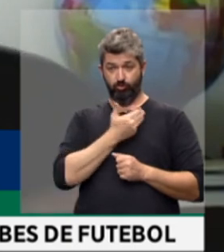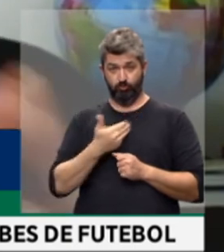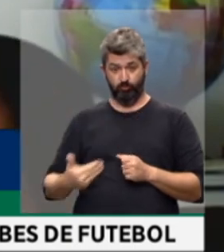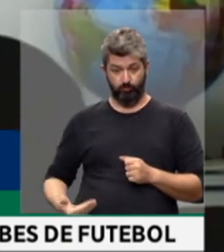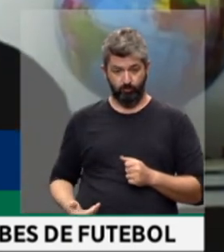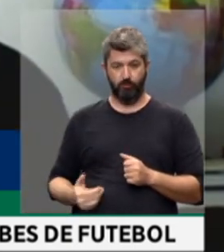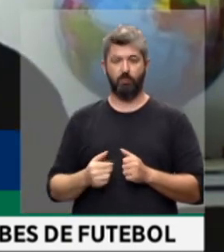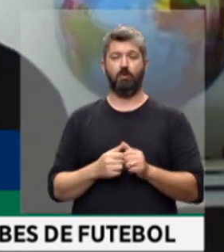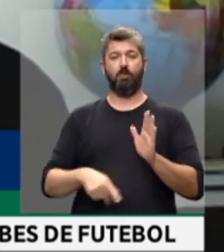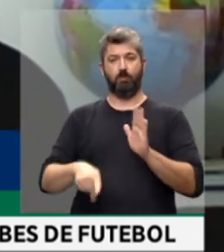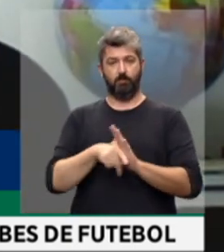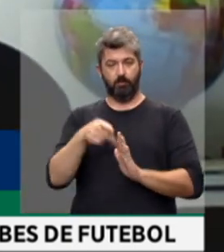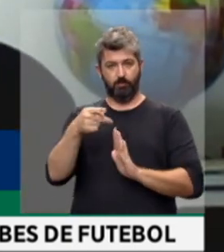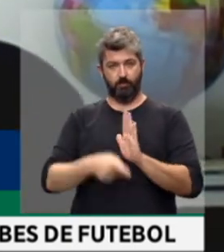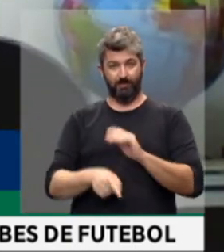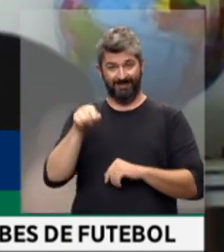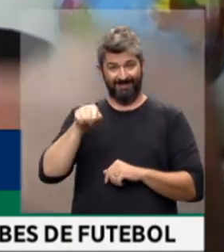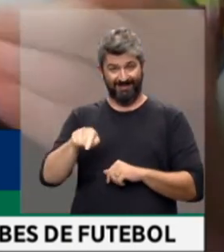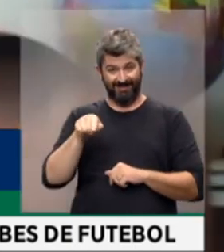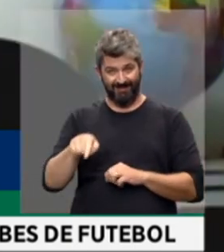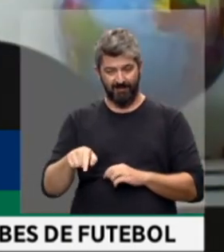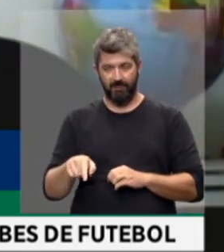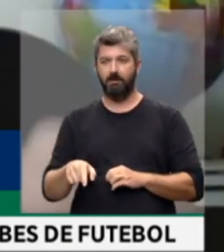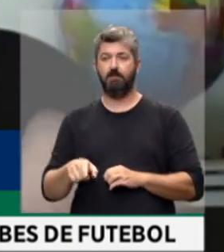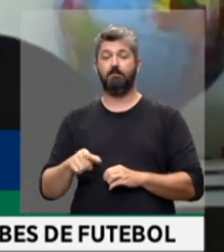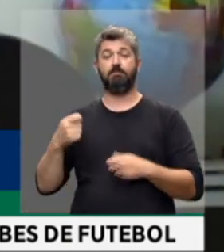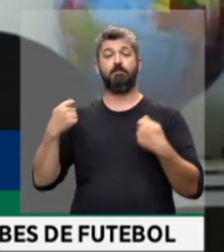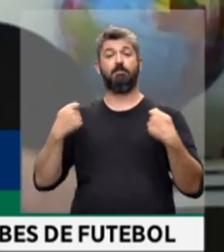LUTAMOS PARA QUE SE MANTENHA EMPREGOS E, INCLUSIVE, COLOCOU UM CRITÉRIO, OS EMPREGOS COM